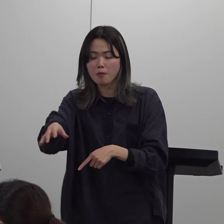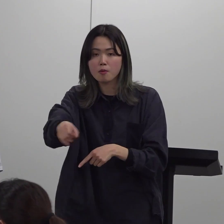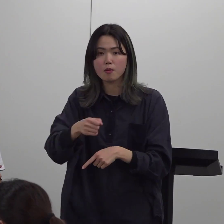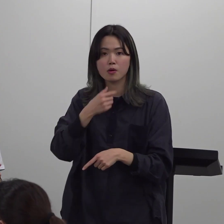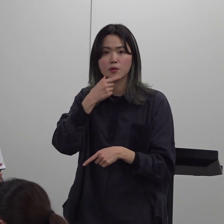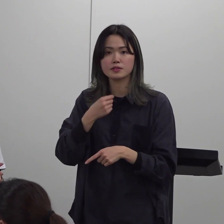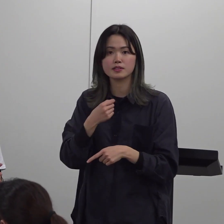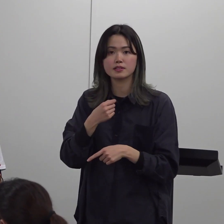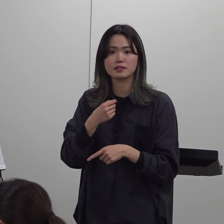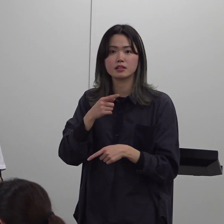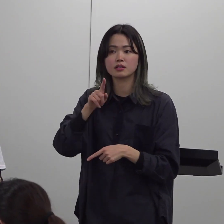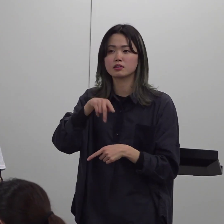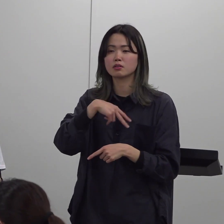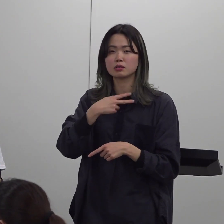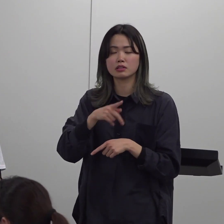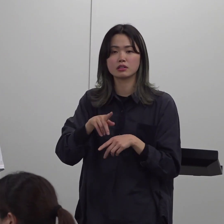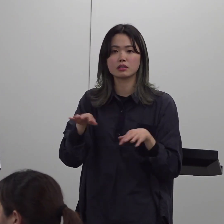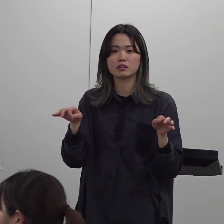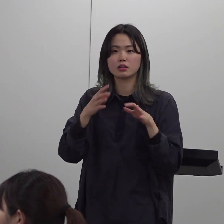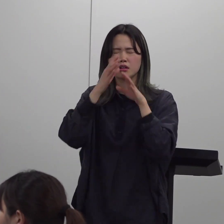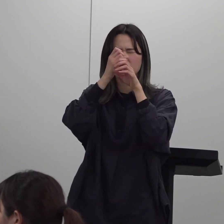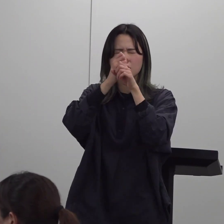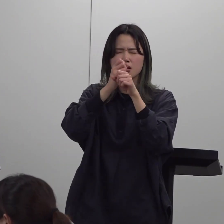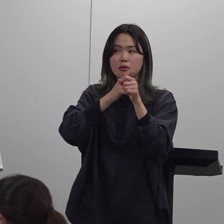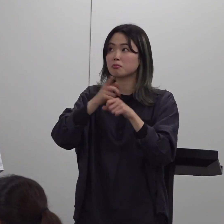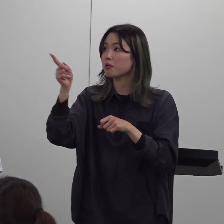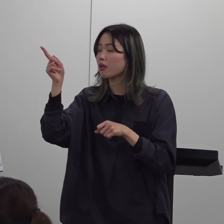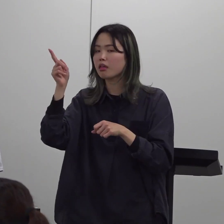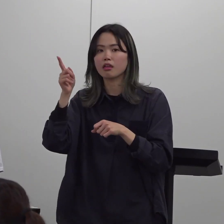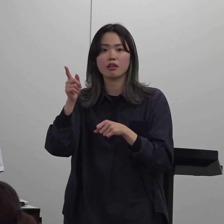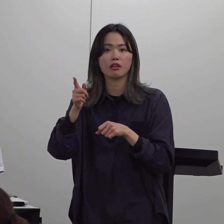そのときに気をそらされたら大事なものを拾えないかもしれない